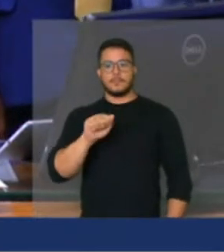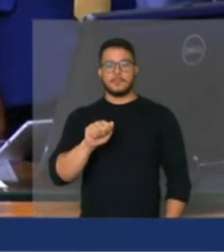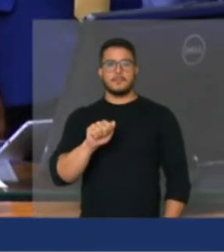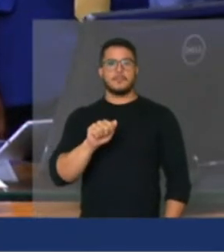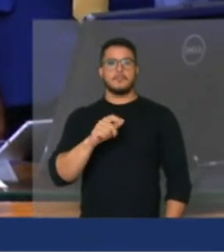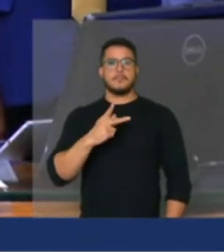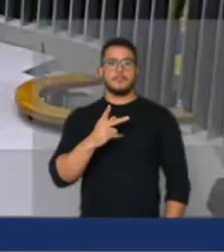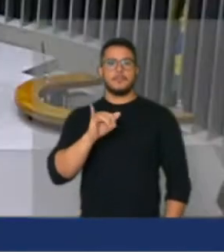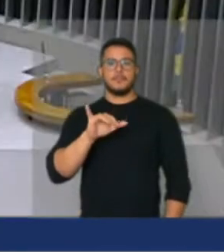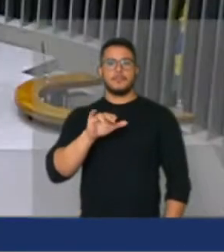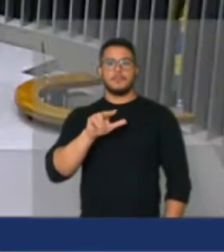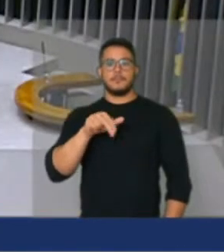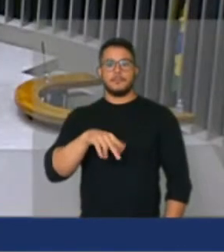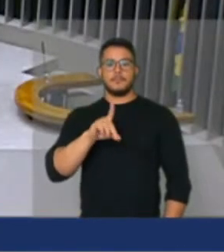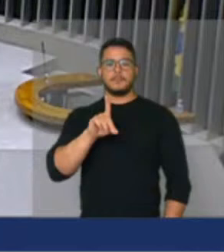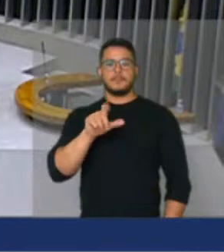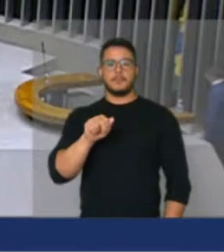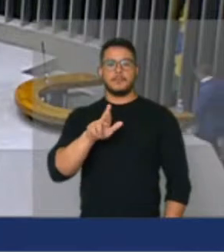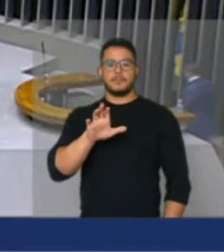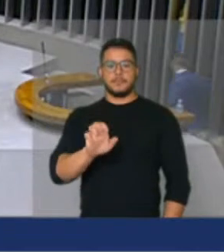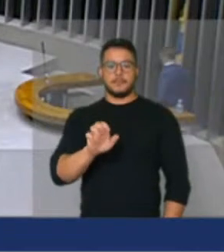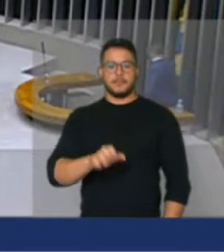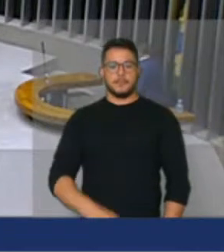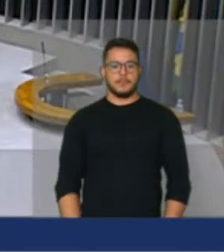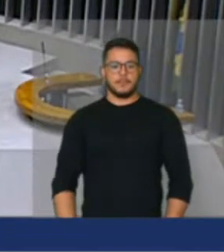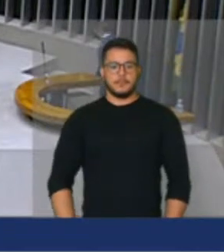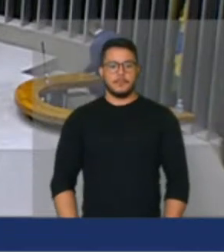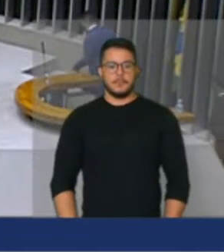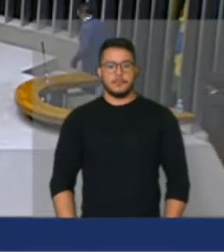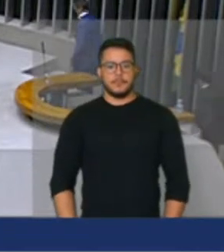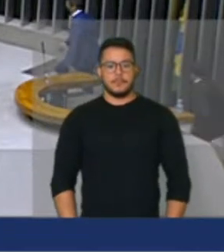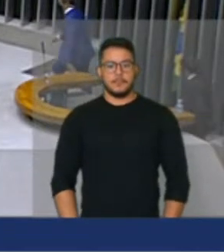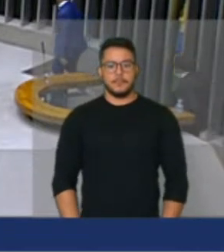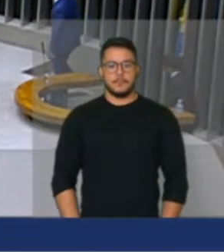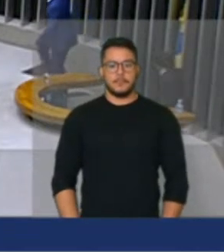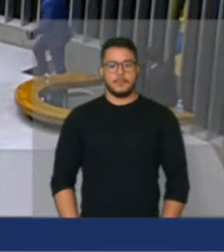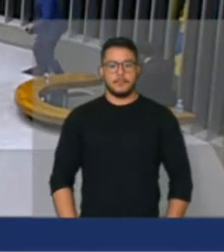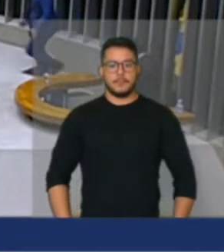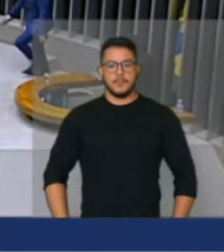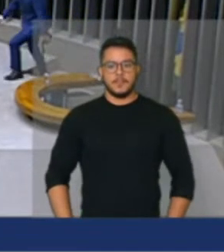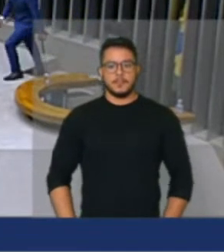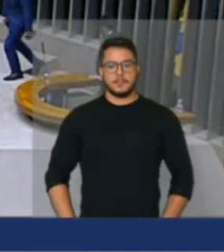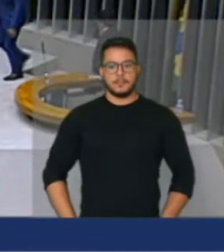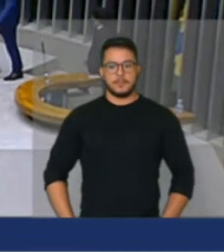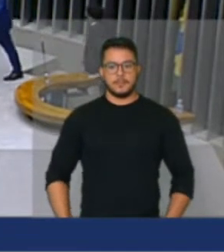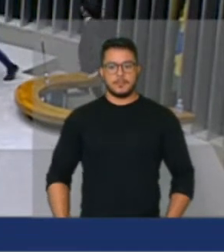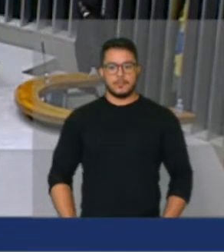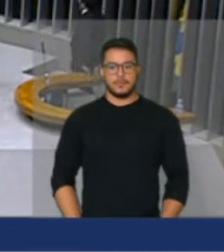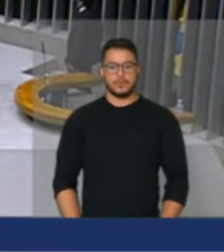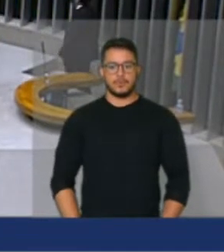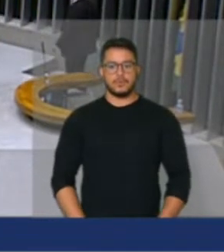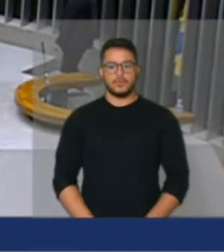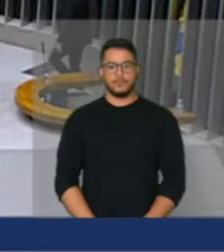NÓS PUDÀSSEMOS GANHAR TEMPO AQUI E TER UMA ECONOMIA PROCESSUAL. MUITO OBRIGADA. E TEM VOSSA EXCELÊNCIA A PALAVRA.